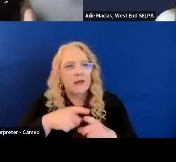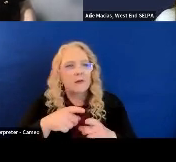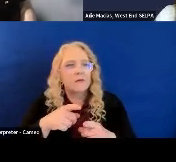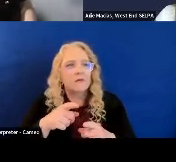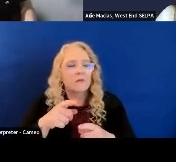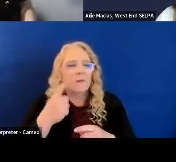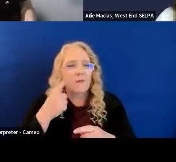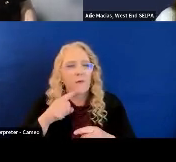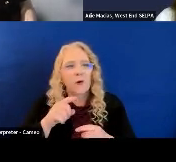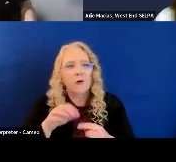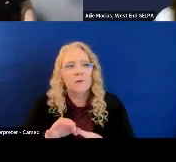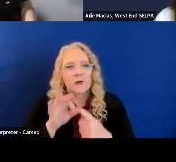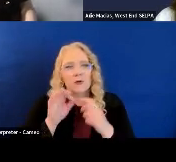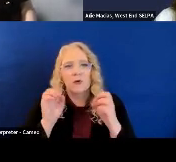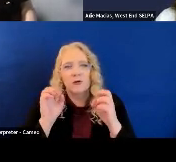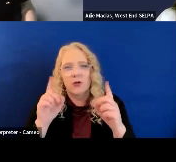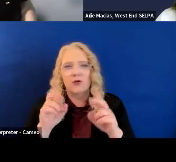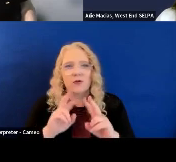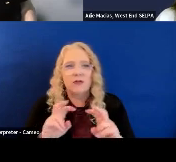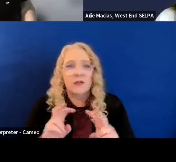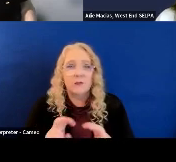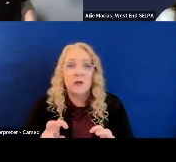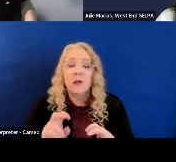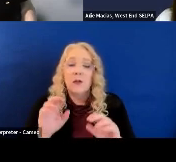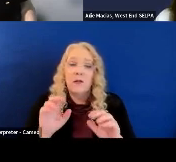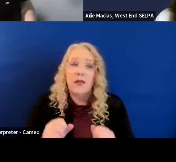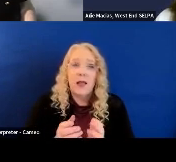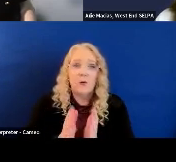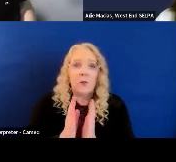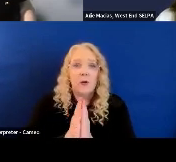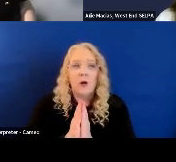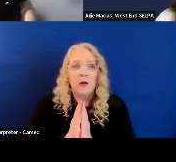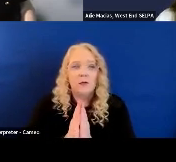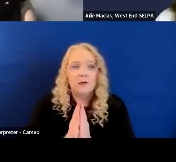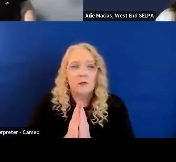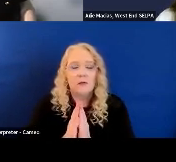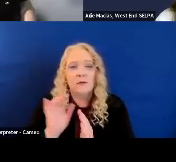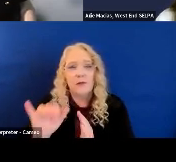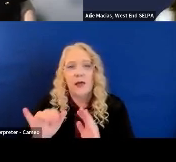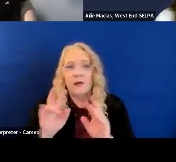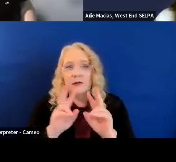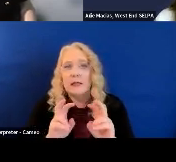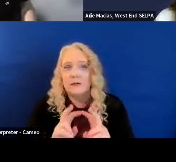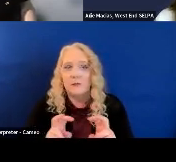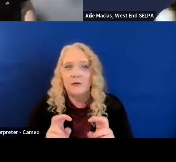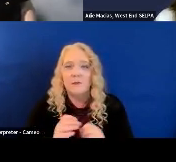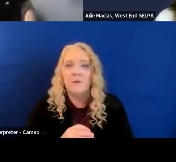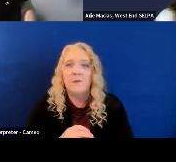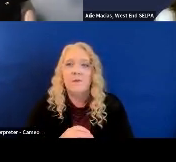a servicios de educación especial solicitando una evaluación de educación especial.